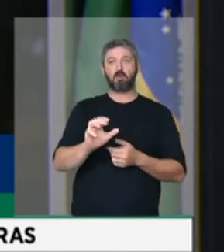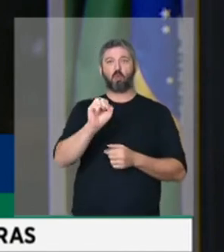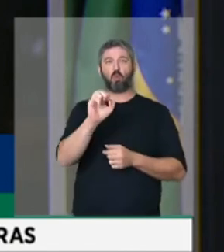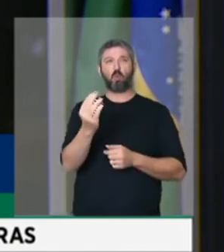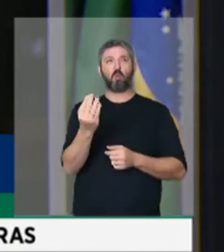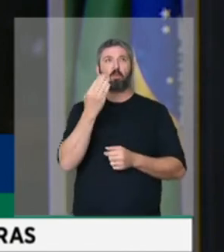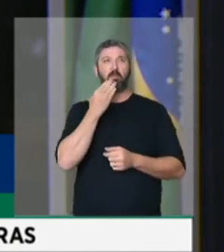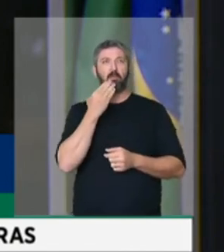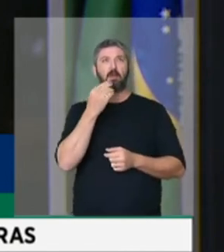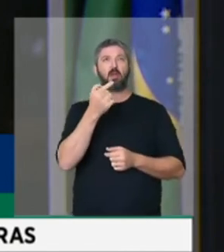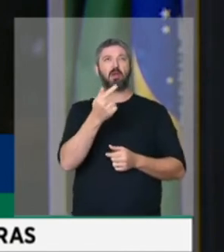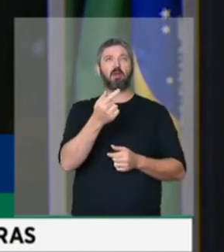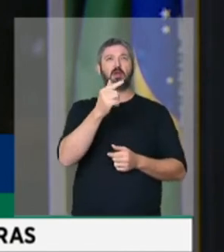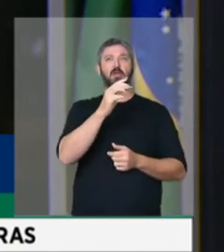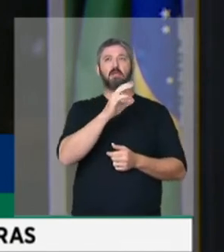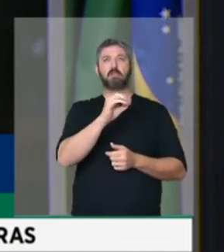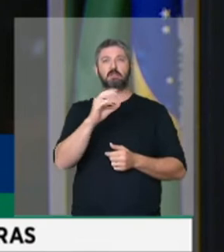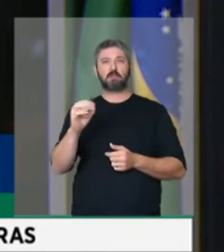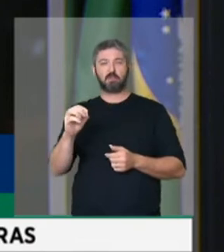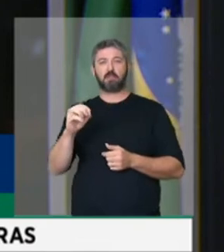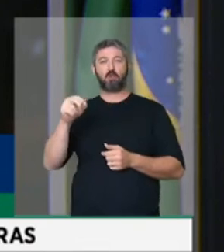NÃO SERÁ MAIS O NOSSO CONSUMIDOR QUE VAI PAGAR ESSE